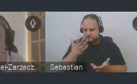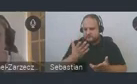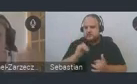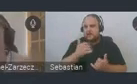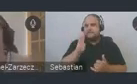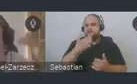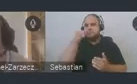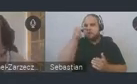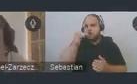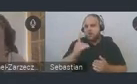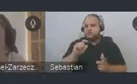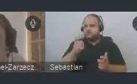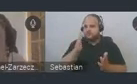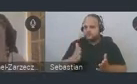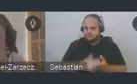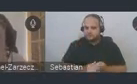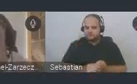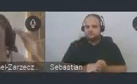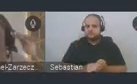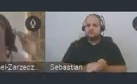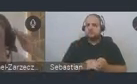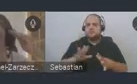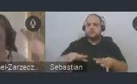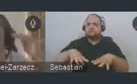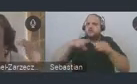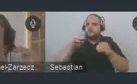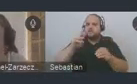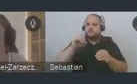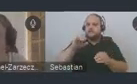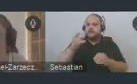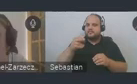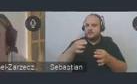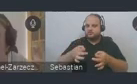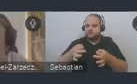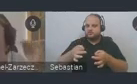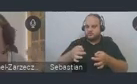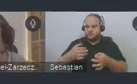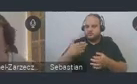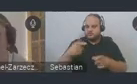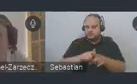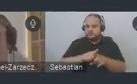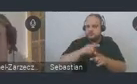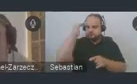Zobaczcie, tutaj nawet na początku tego krótkiego webinarium też mieliśmy taki slajd "Co przed nami?".